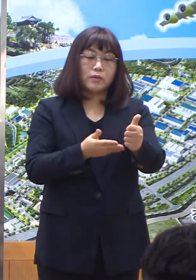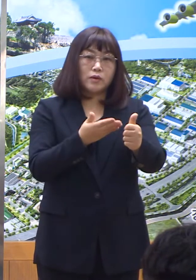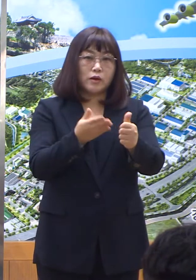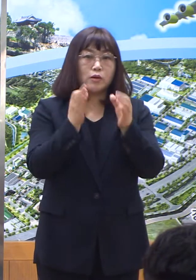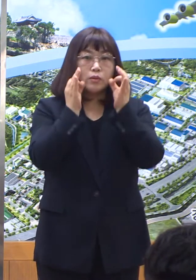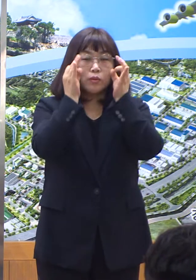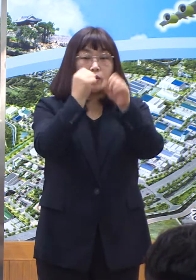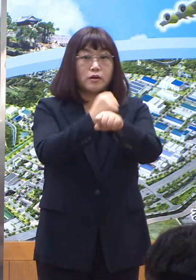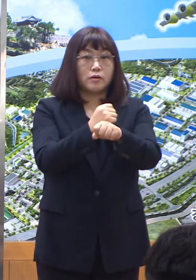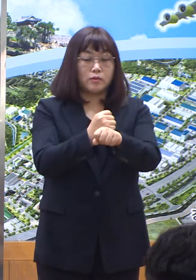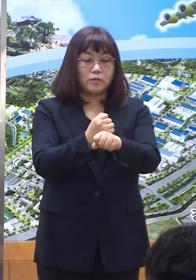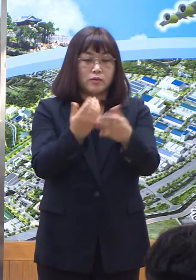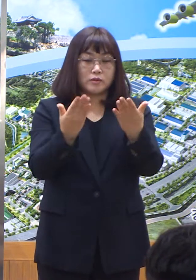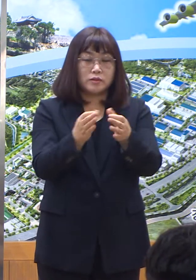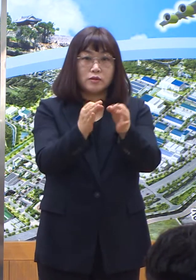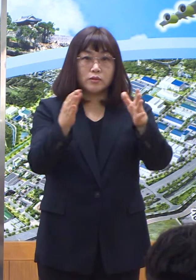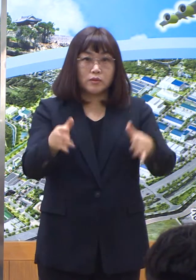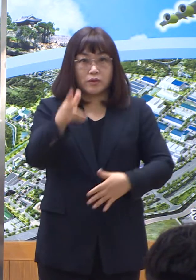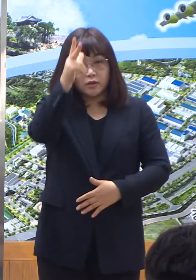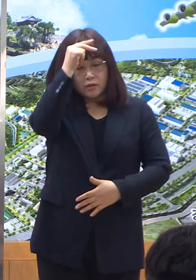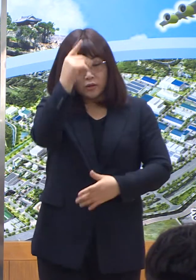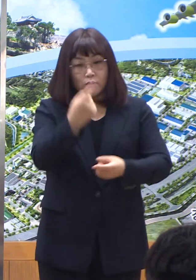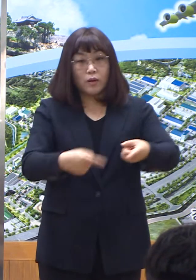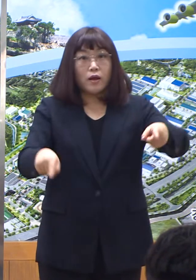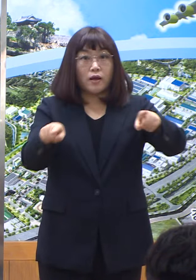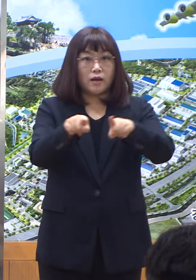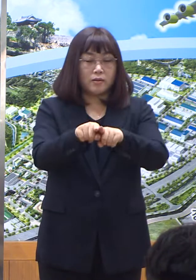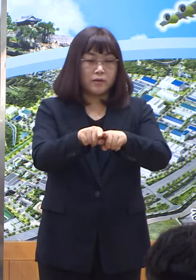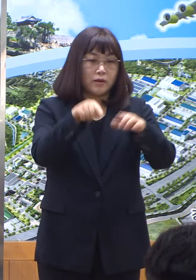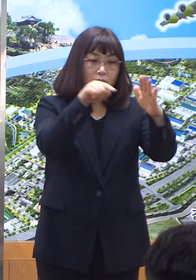연휴기간 경찰과의 합동 불시점검과